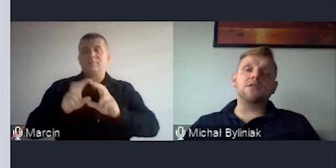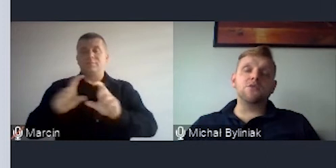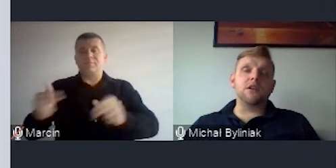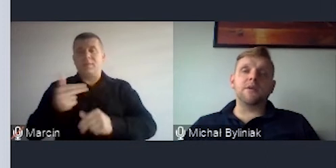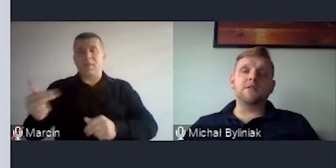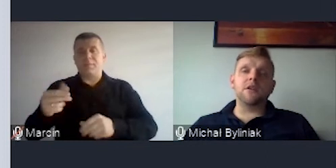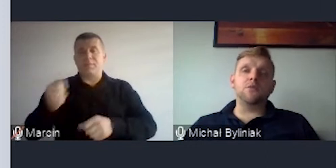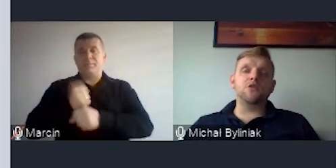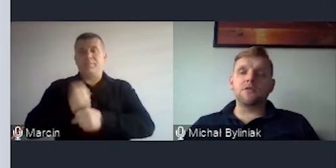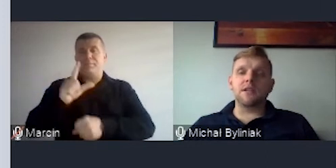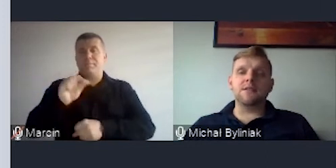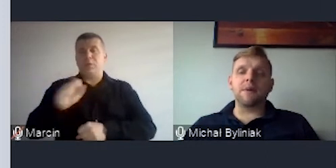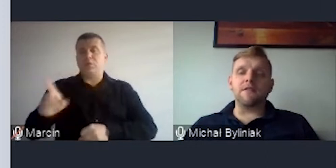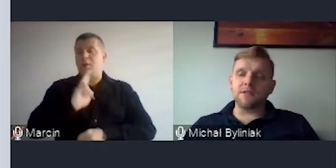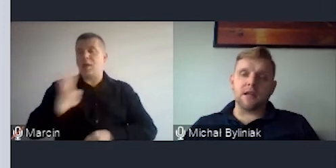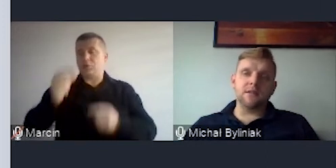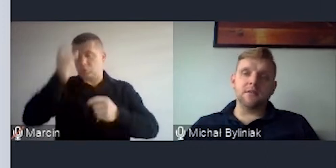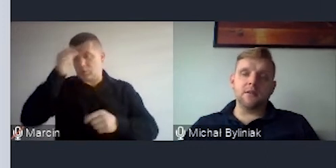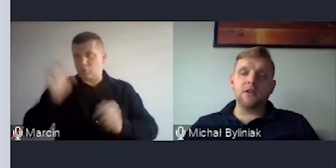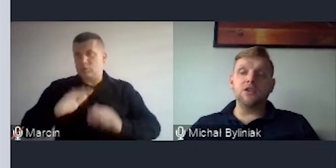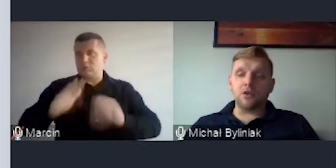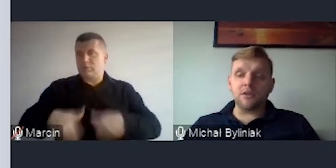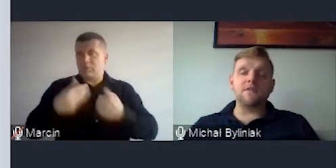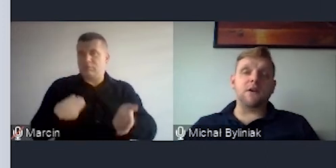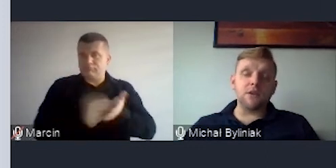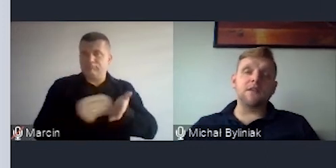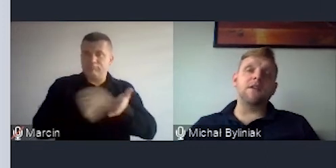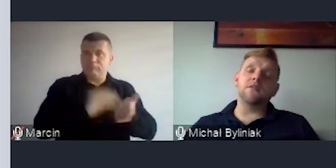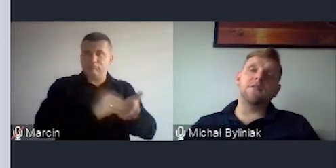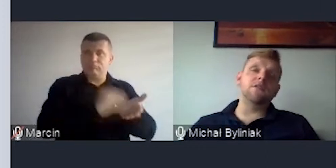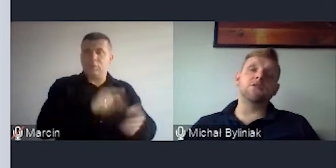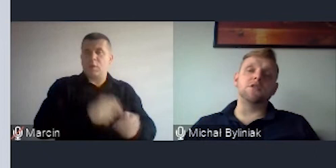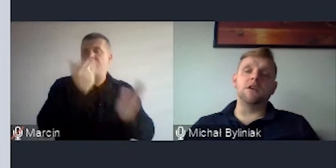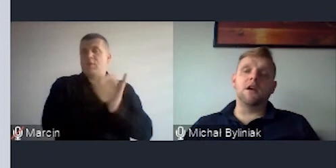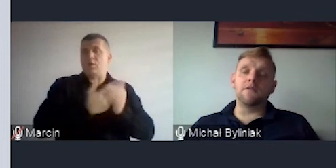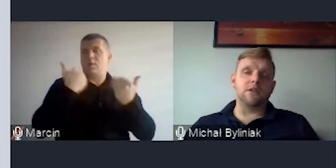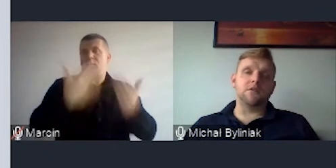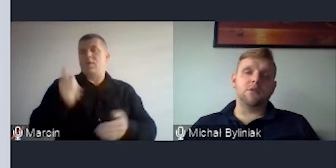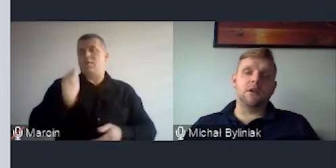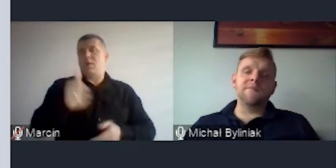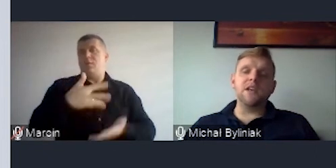Każdy członek personelu musi zostać sprawozdany i to jest warunek kwalifikowalności wydatku.